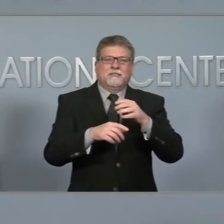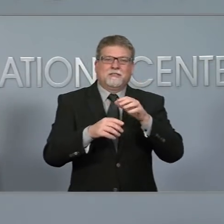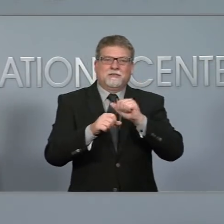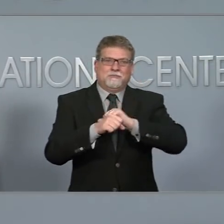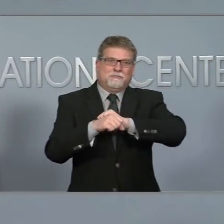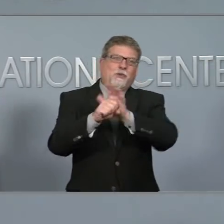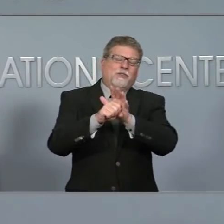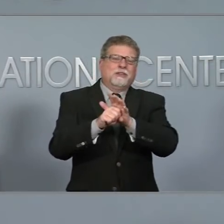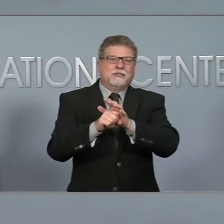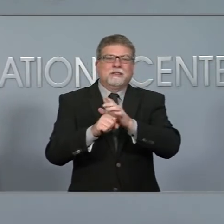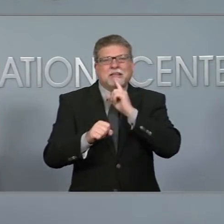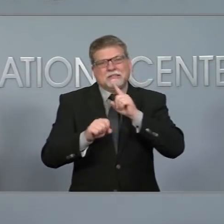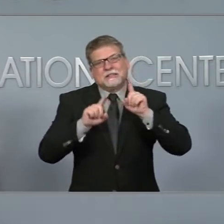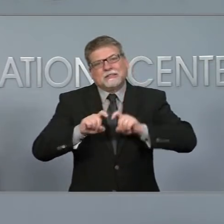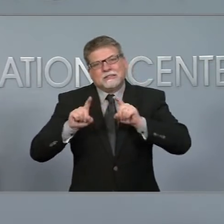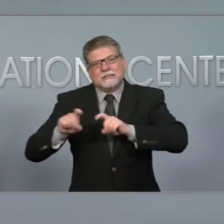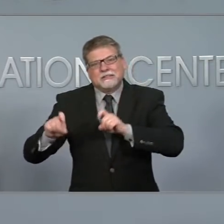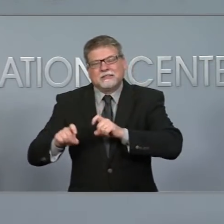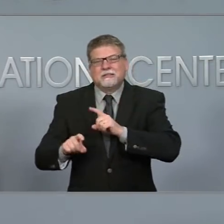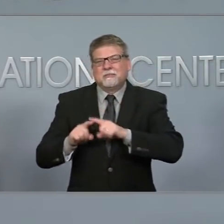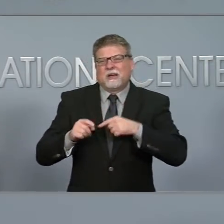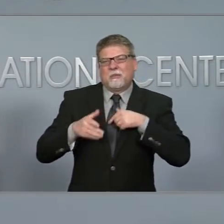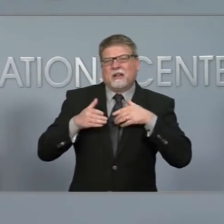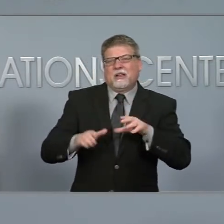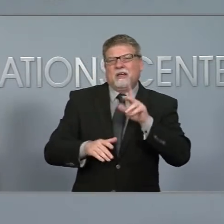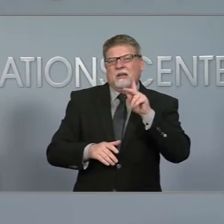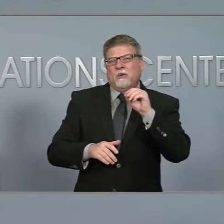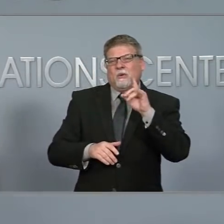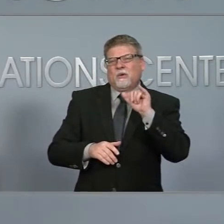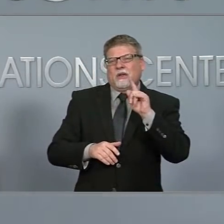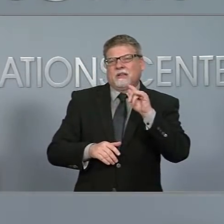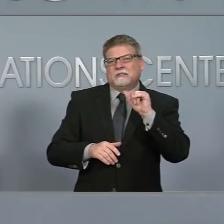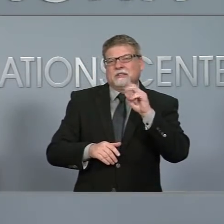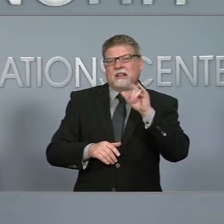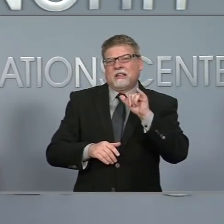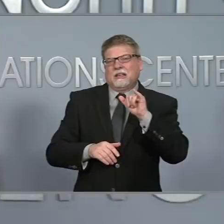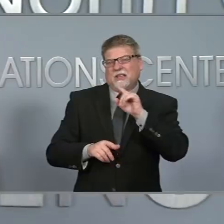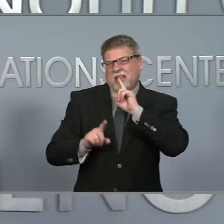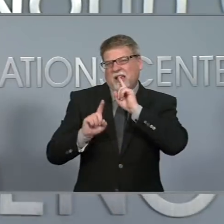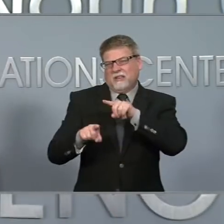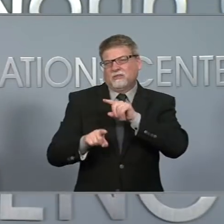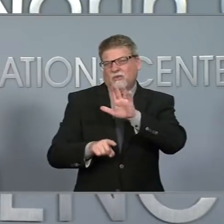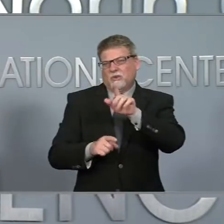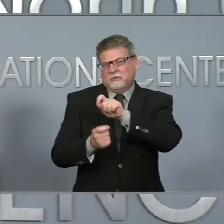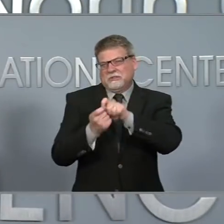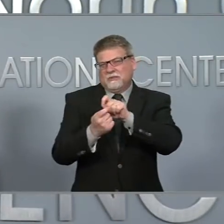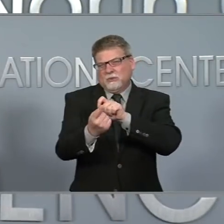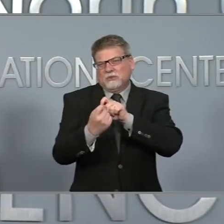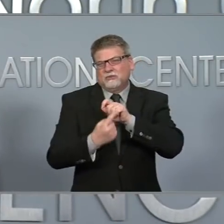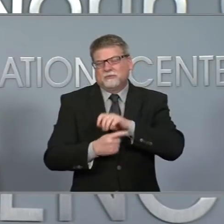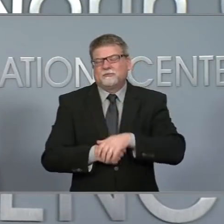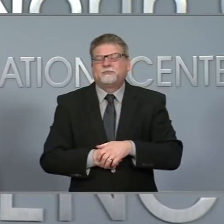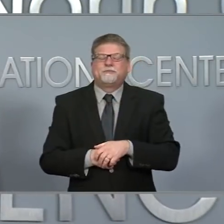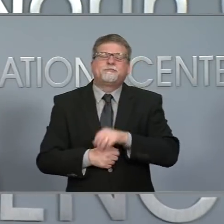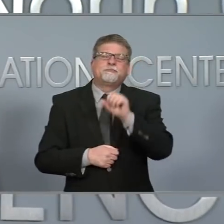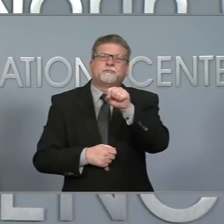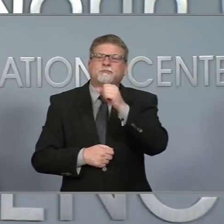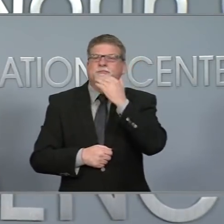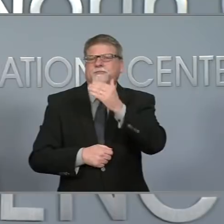Así se ha visto que las pruebas positivas han afectado más respuesta, dice que la tasa de porcentajes positivos.